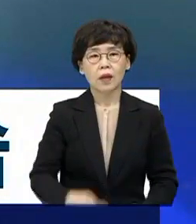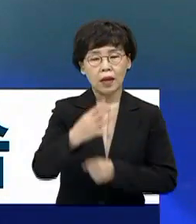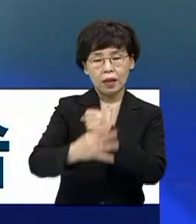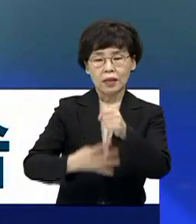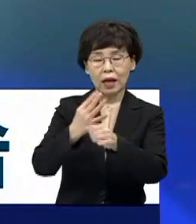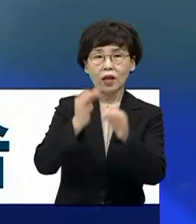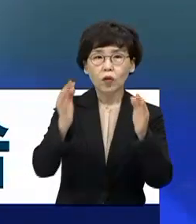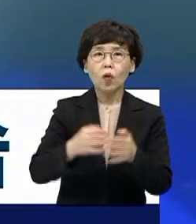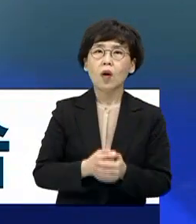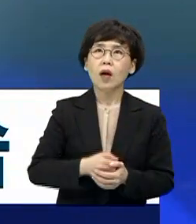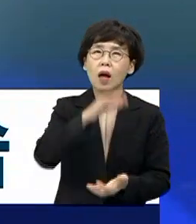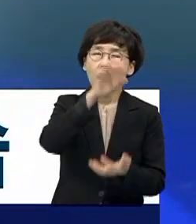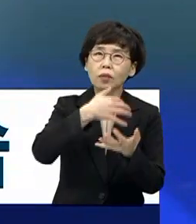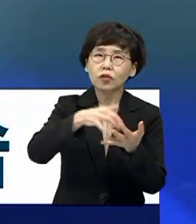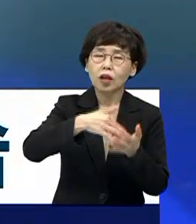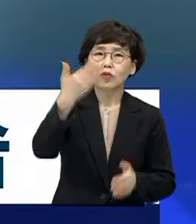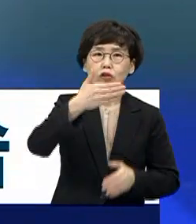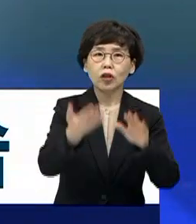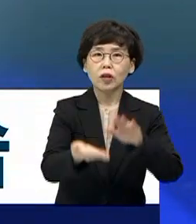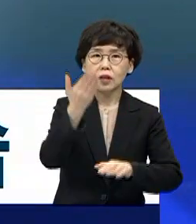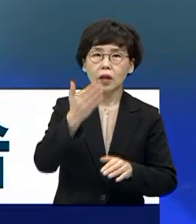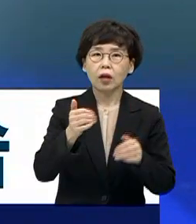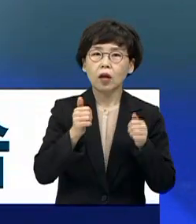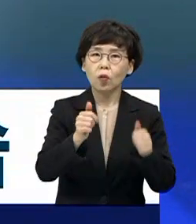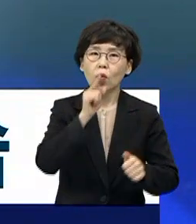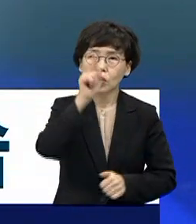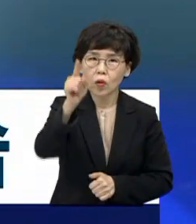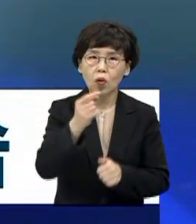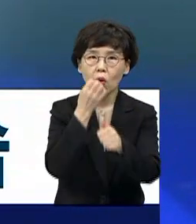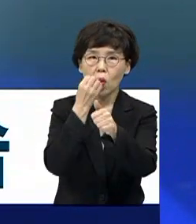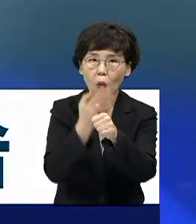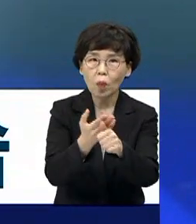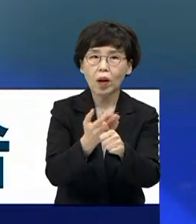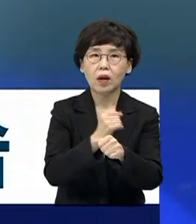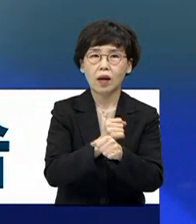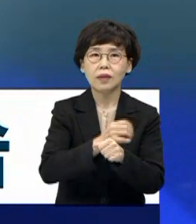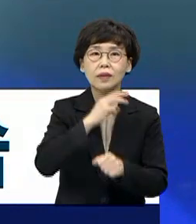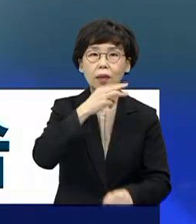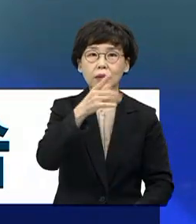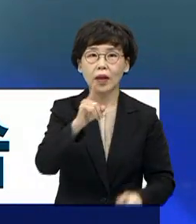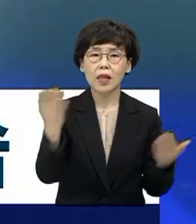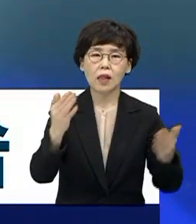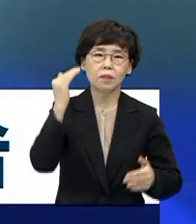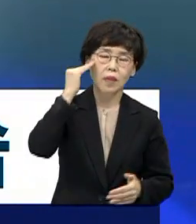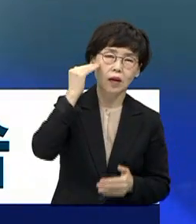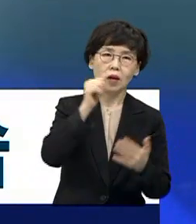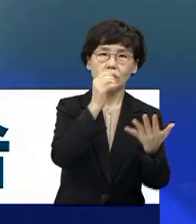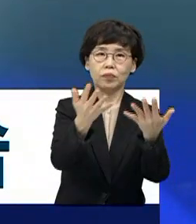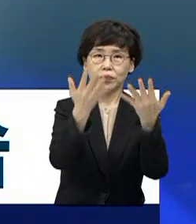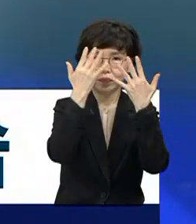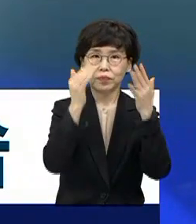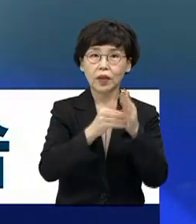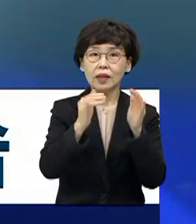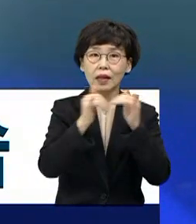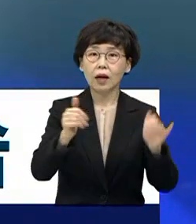(앵커) 4년에 걸쳐 무려 9천 건 가까운 고소, 고발과 민원을 제기한 30대가 업무방해 혐의로 구속됐습니다. 이 사람의 고소고발은 흡연자부터 북한의